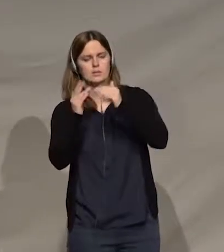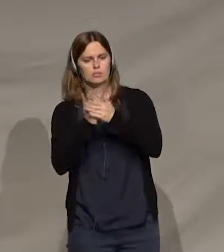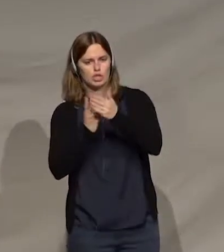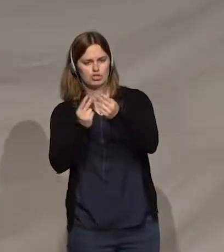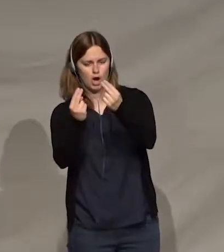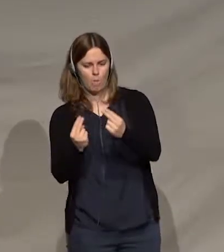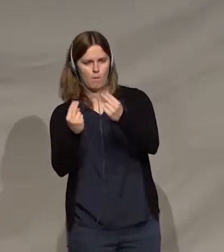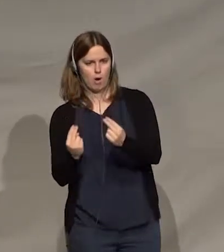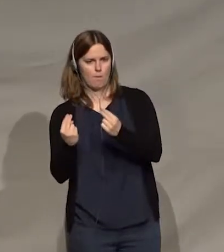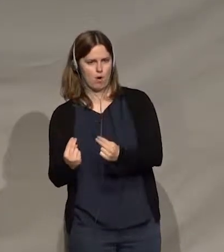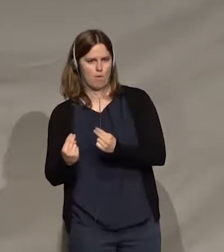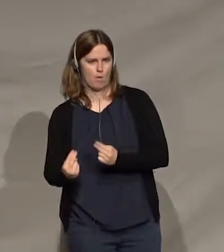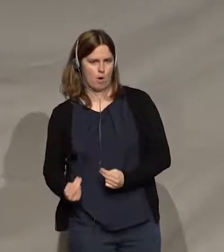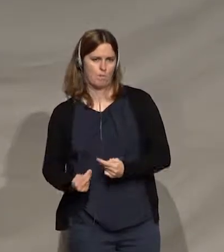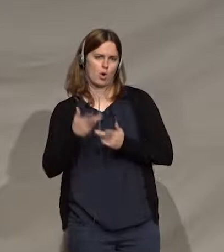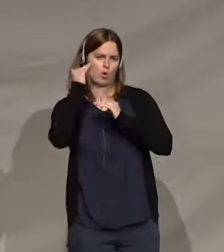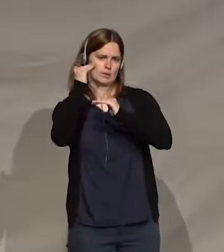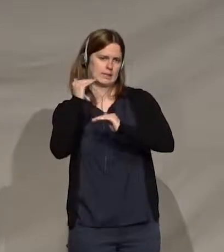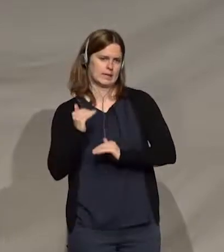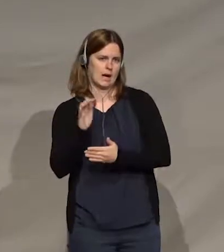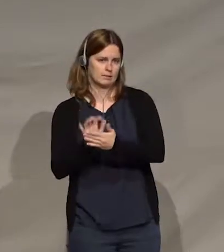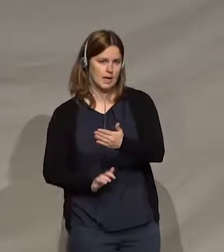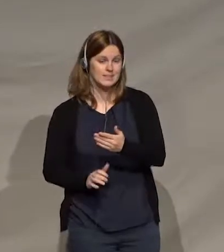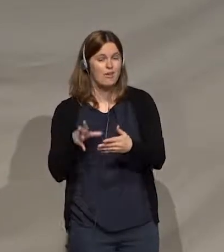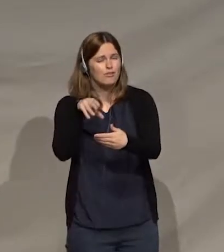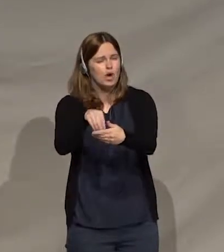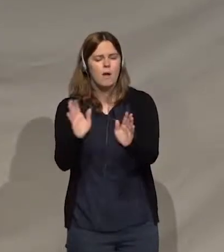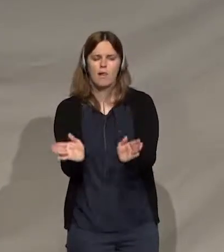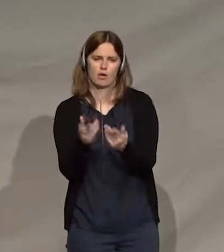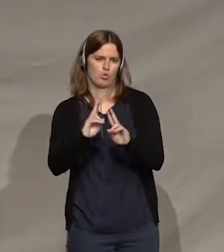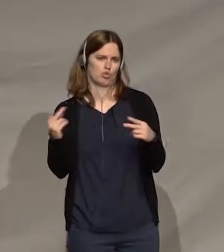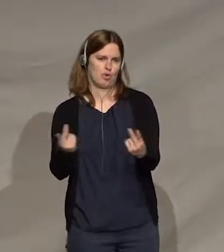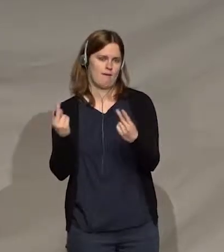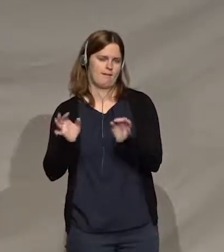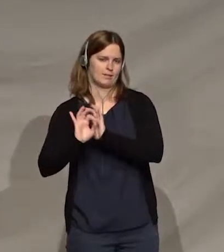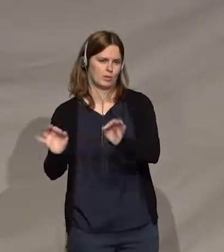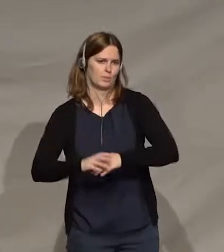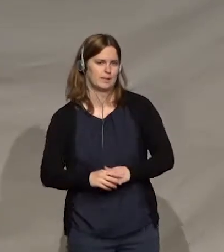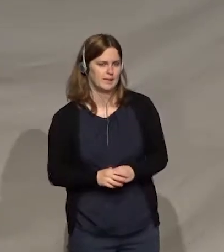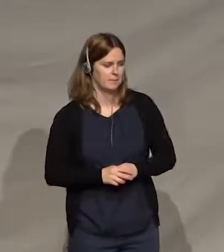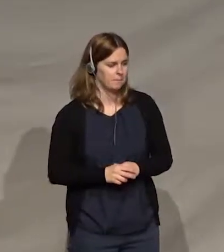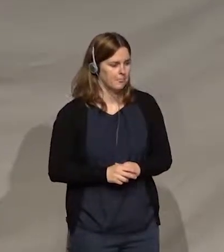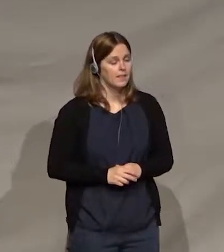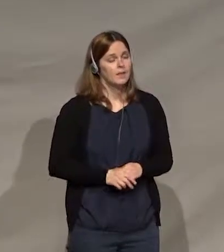To je dnes naštěstí překonáváno mainstreamovějším formátem: jednoduše ebook s přidanou mediální vrstvou.